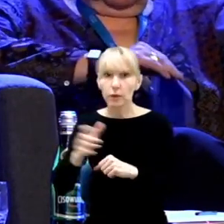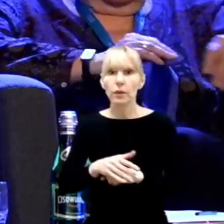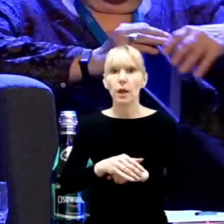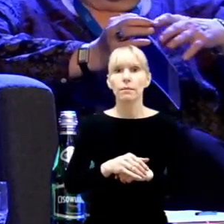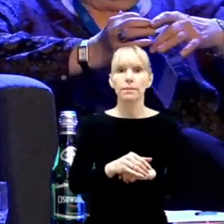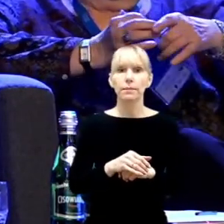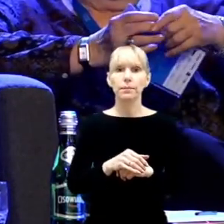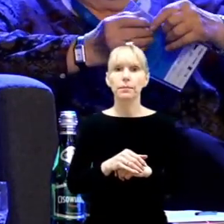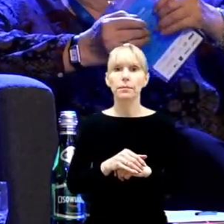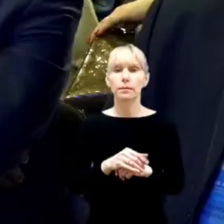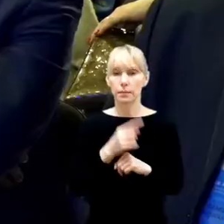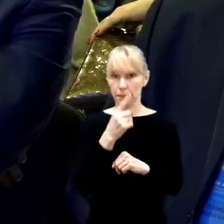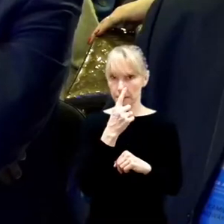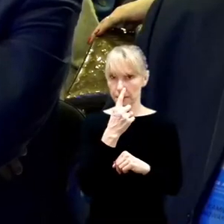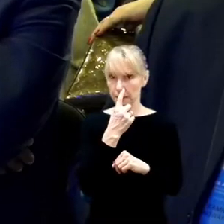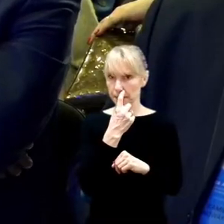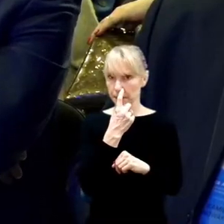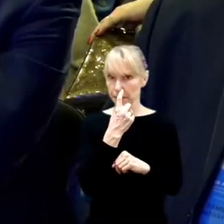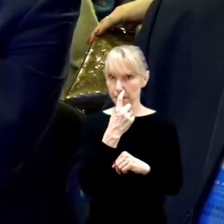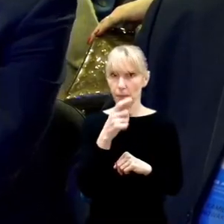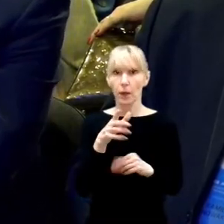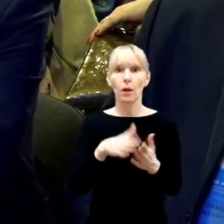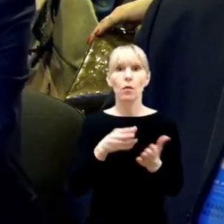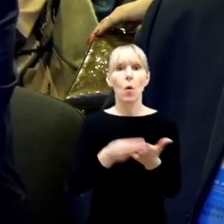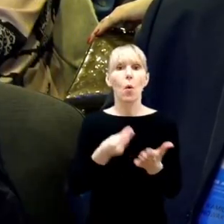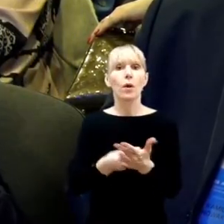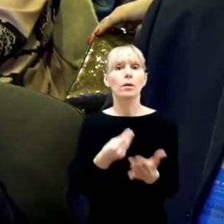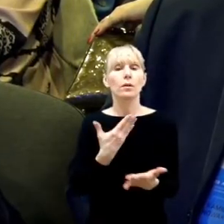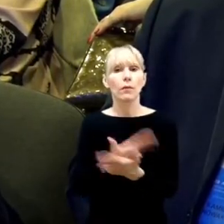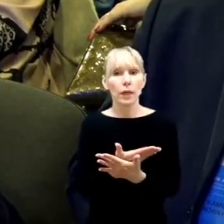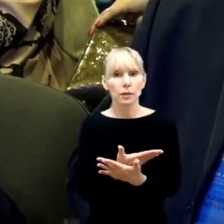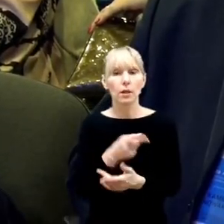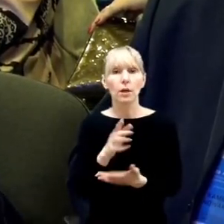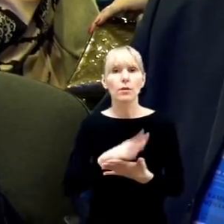No to jako inwestor w rynek mieszkaniowy, gdzie będę inwestował?